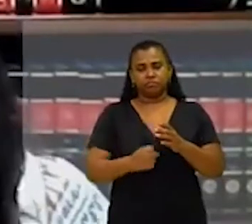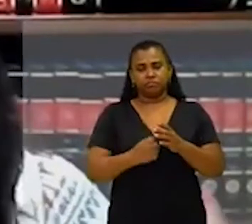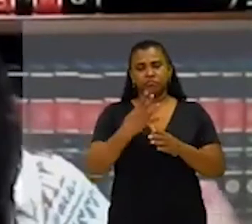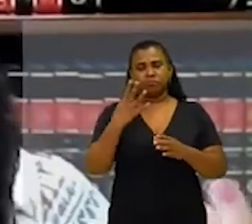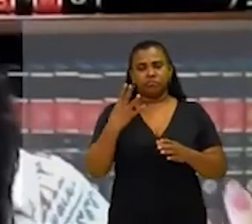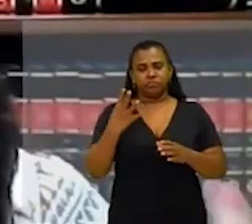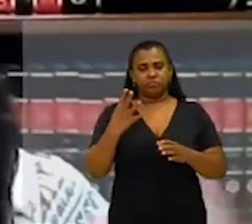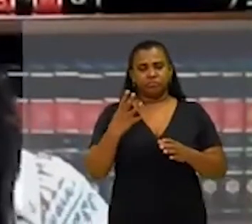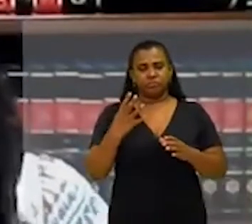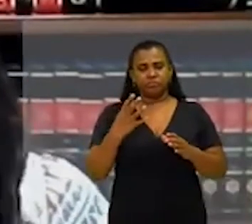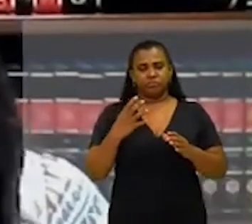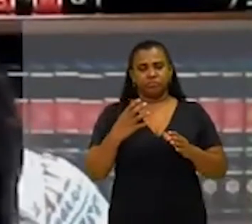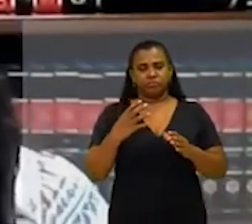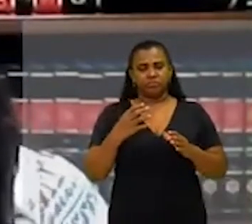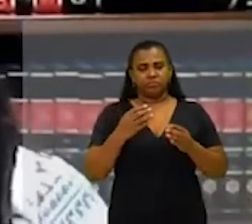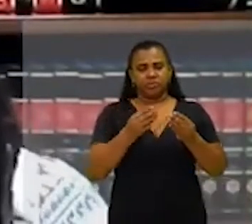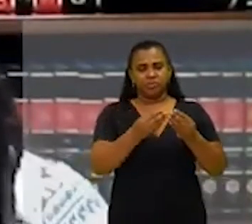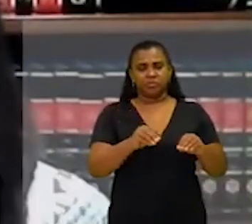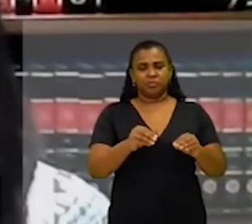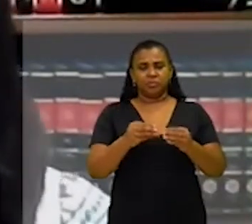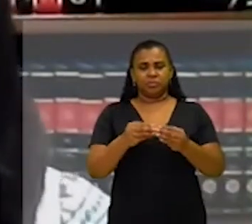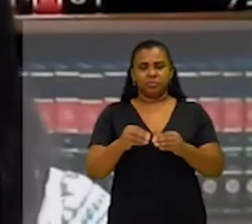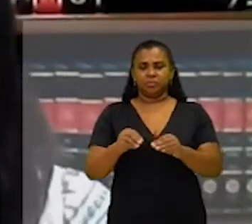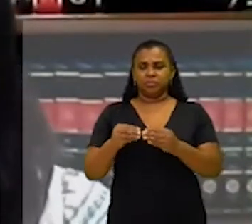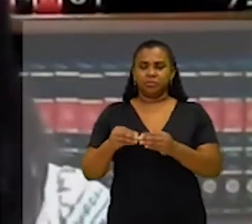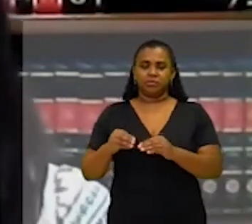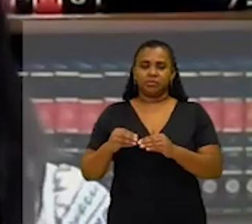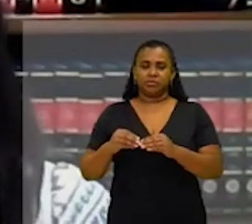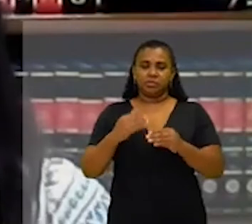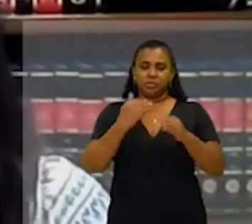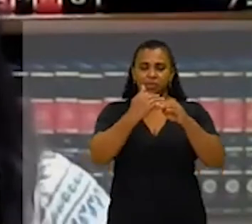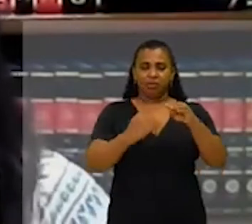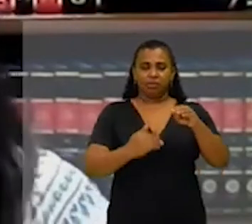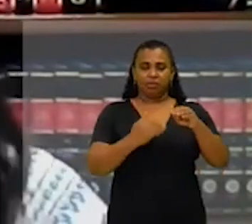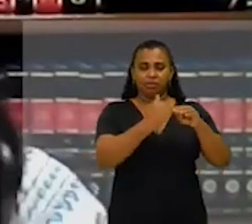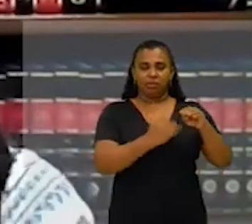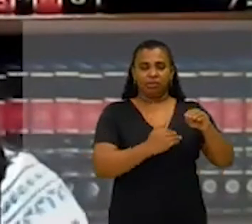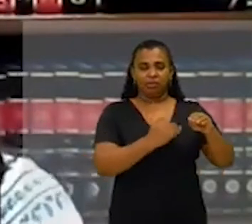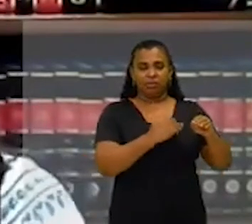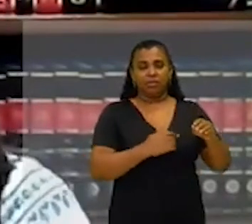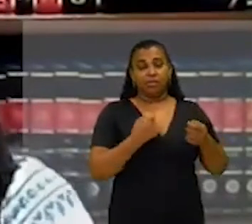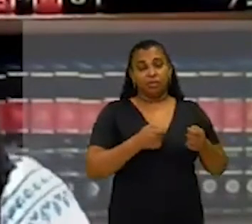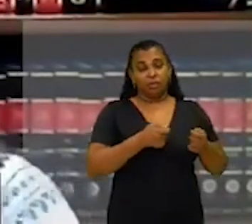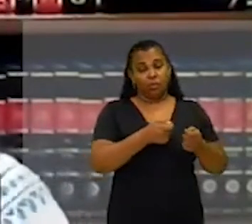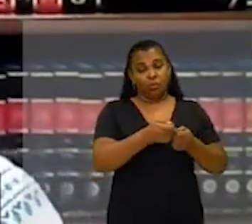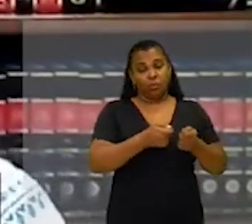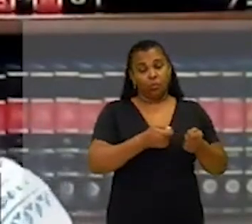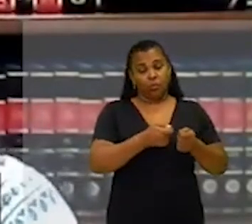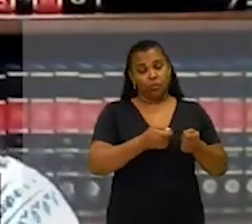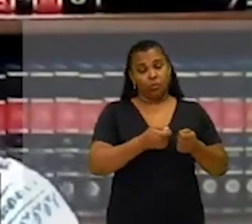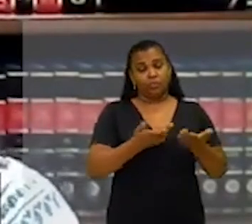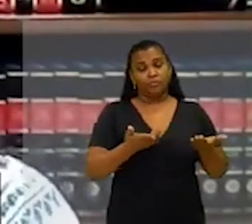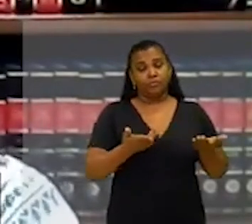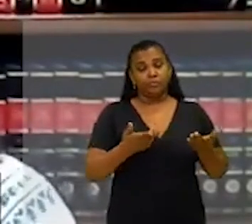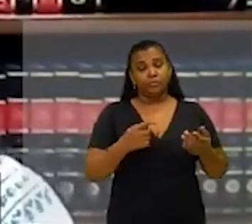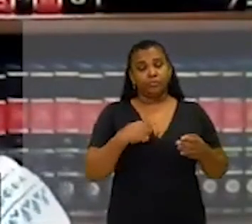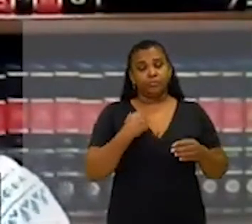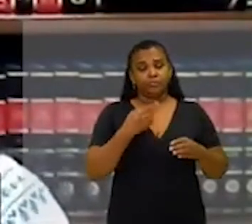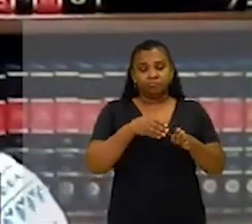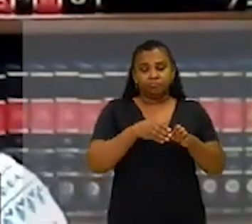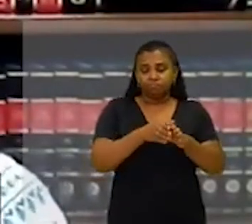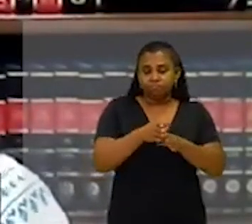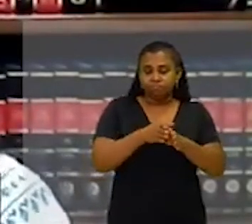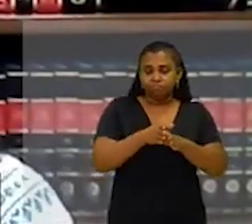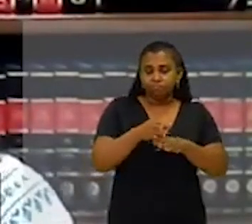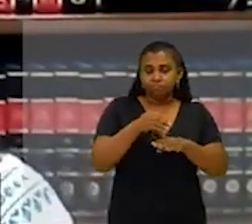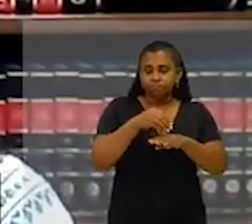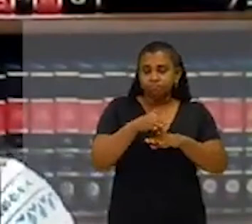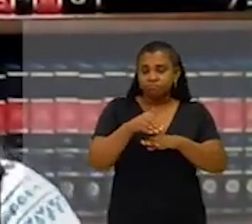desigualdades que precisam ser controladas Então o que a gente sugere que sejam refletidos e sejam